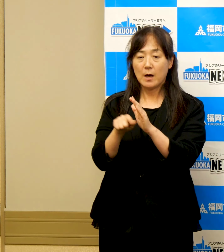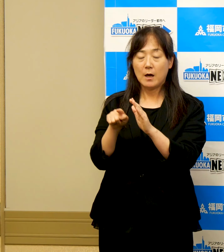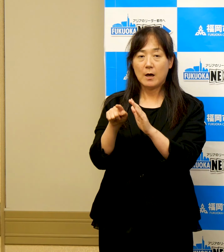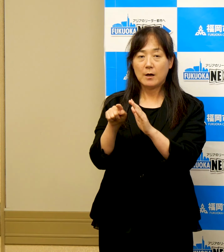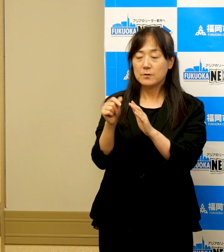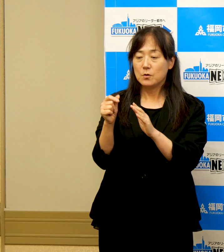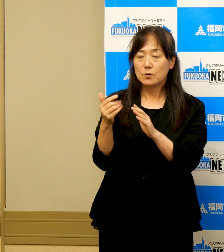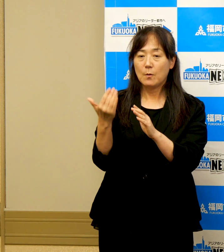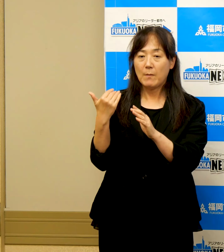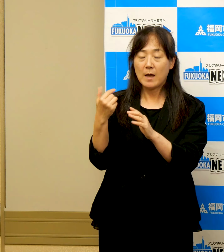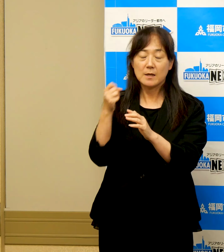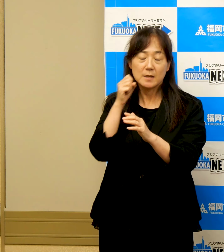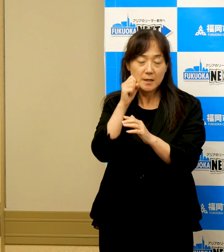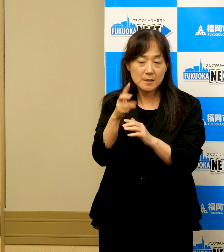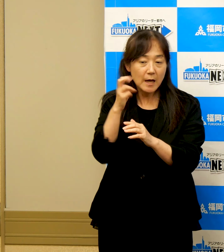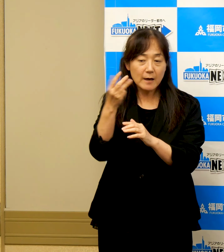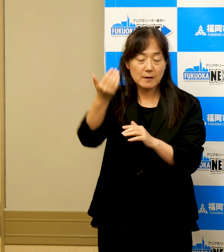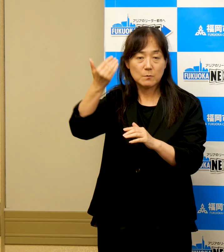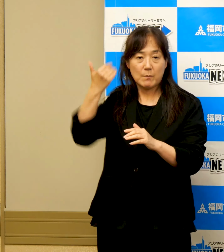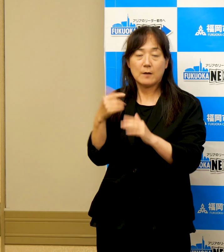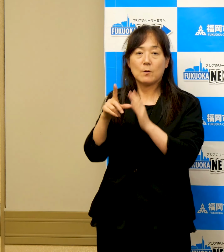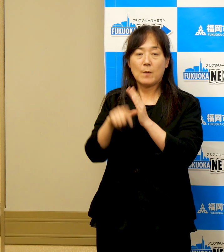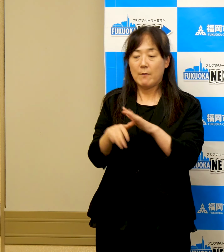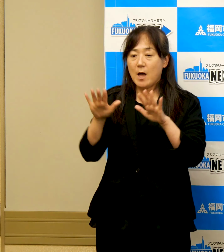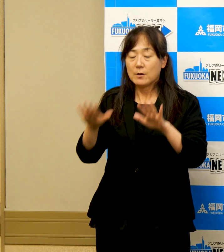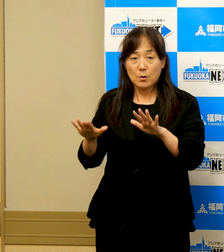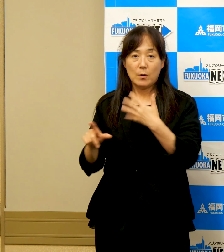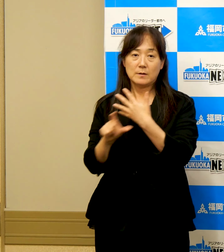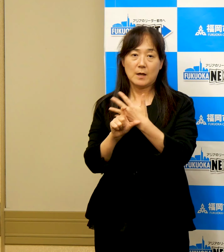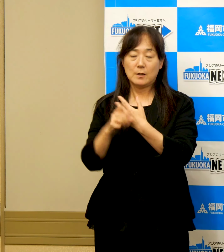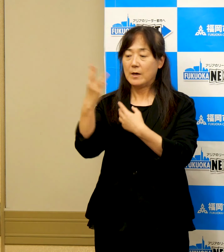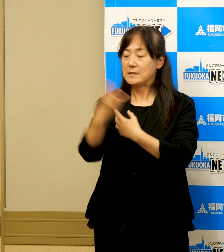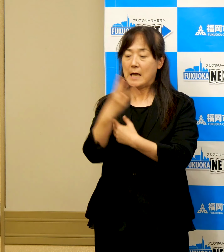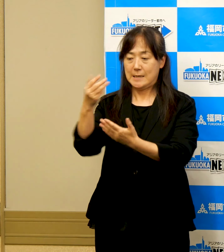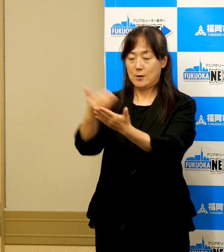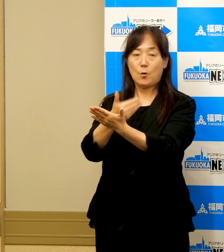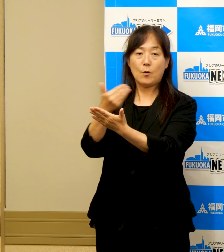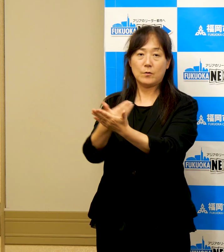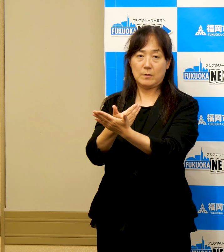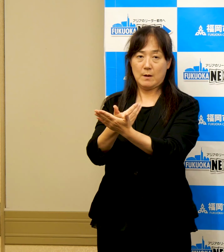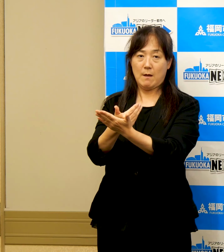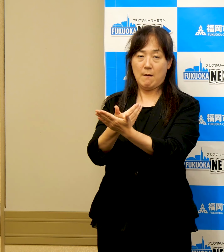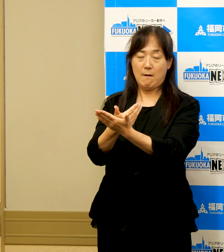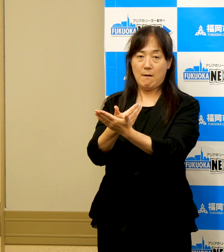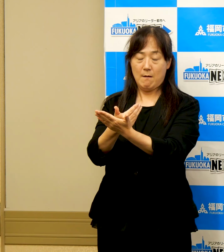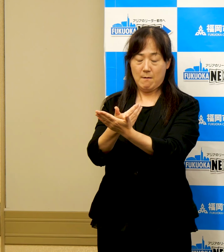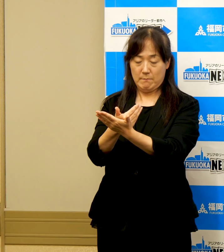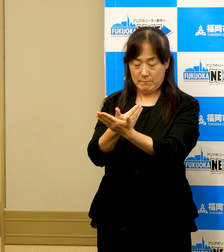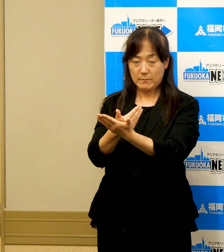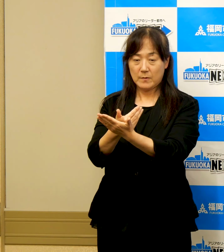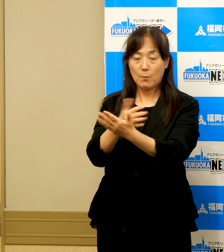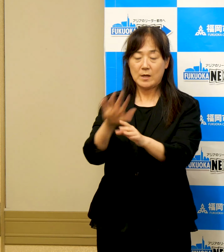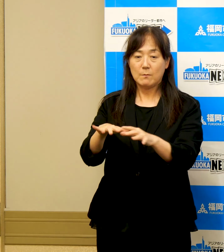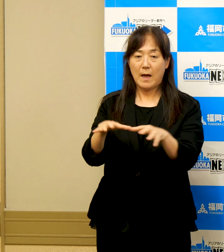ちょっと数ヶ月前だったら 今日例えば 3人分余りましたよと言ったら 入ったんですが 今たくさんのとこに配って